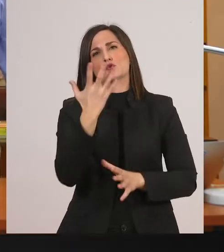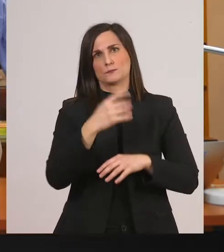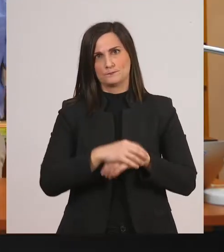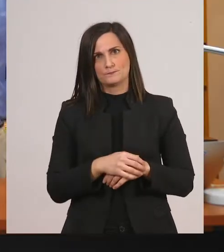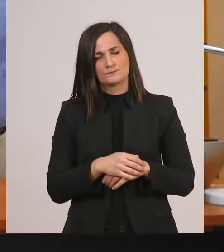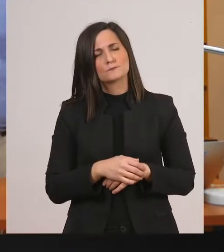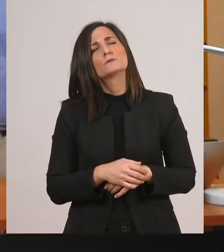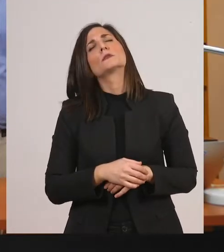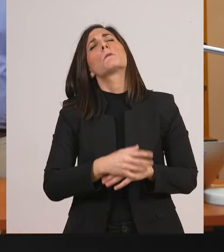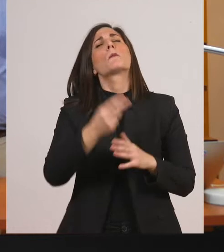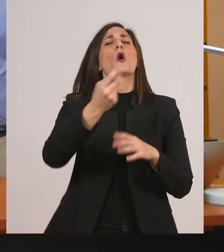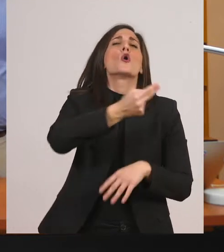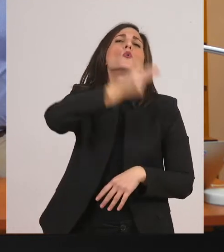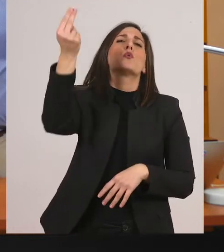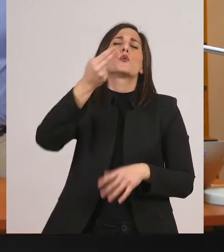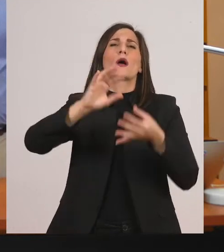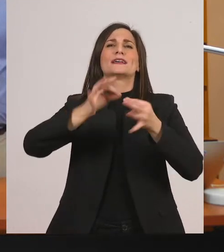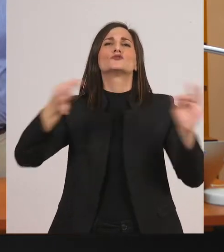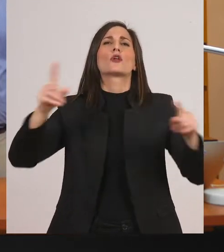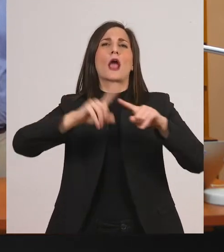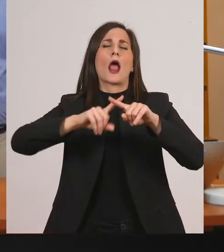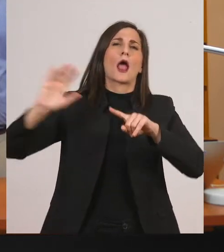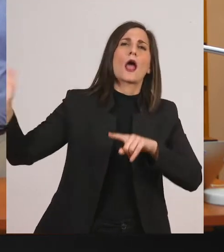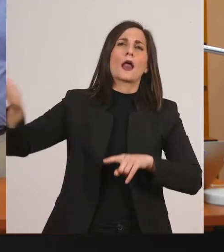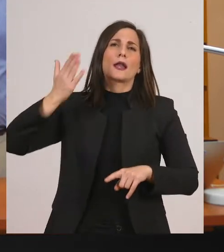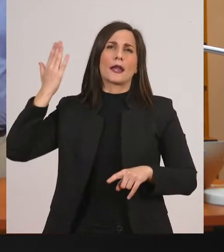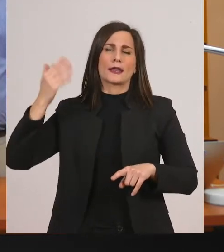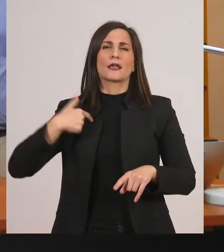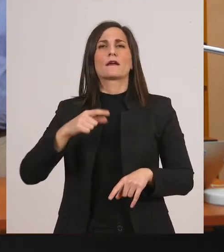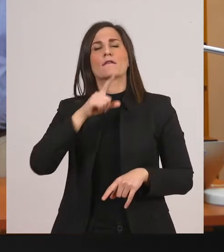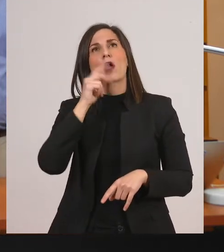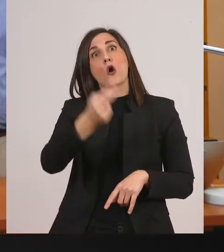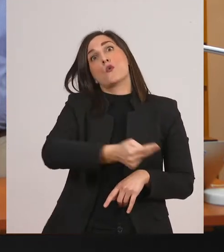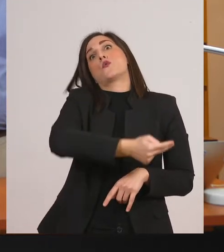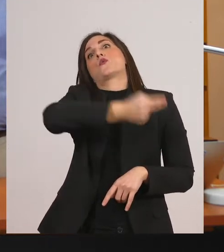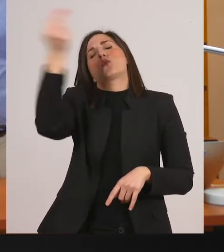Πάρα πολλά ονόματα της ελληνικής ιστορίας έχουν συνδεθεί... με αυτό. Και το πιο διάσημο από όλα, το έχετε ακούσει,